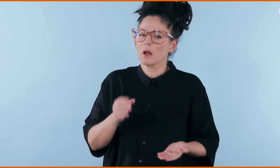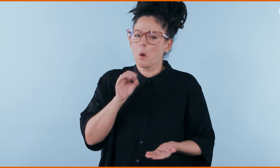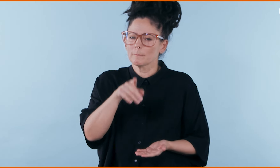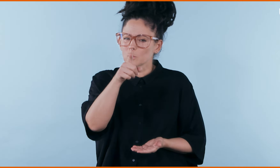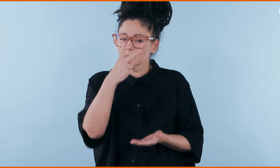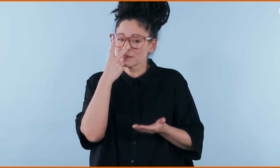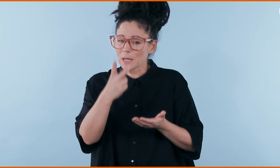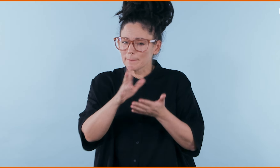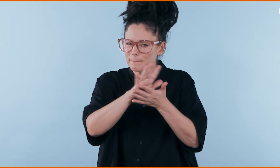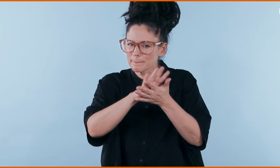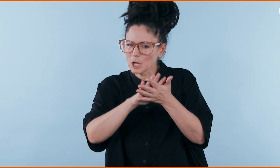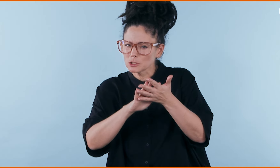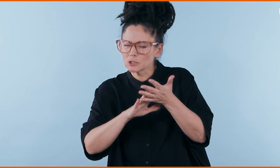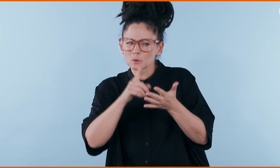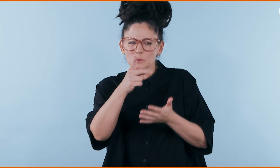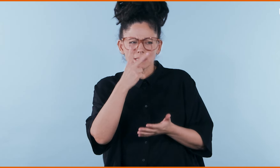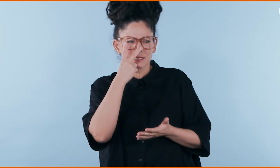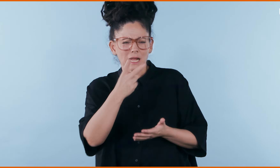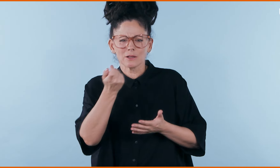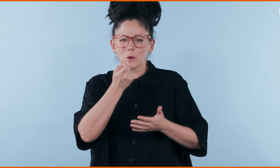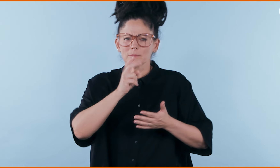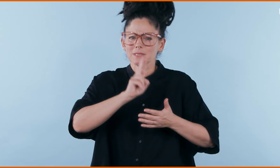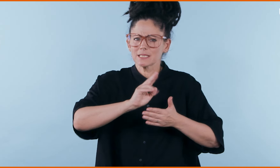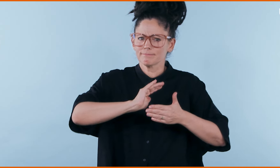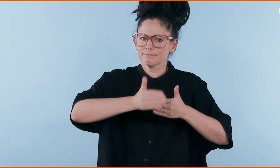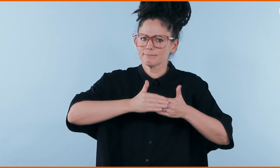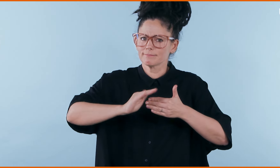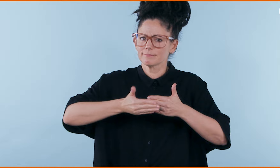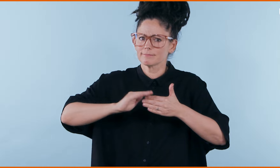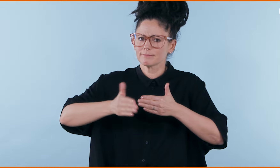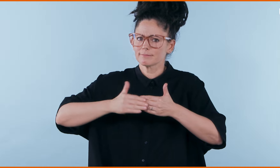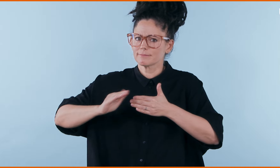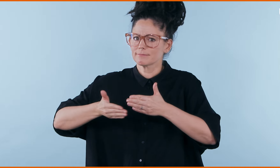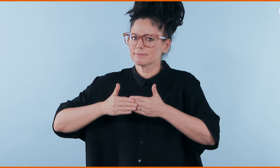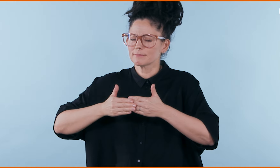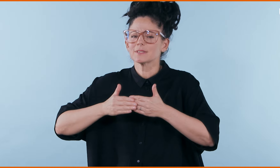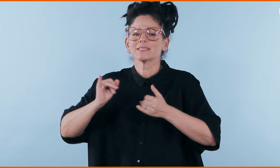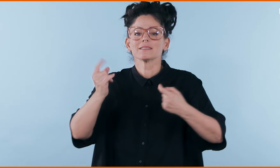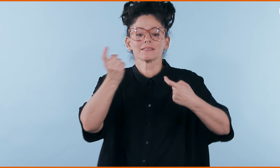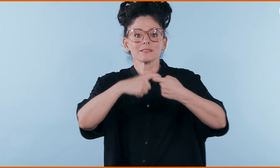det är om du börjar se ett mönster, något som är återkommande,-